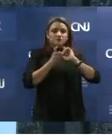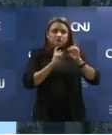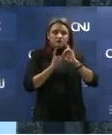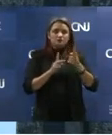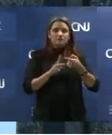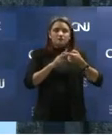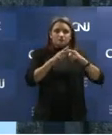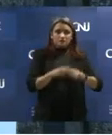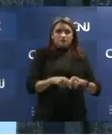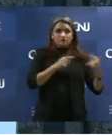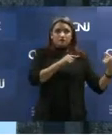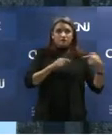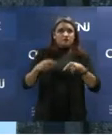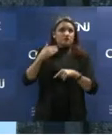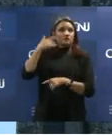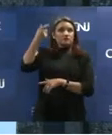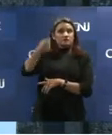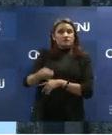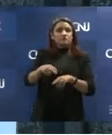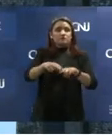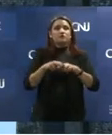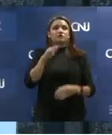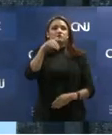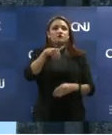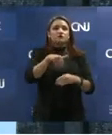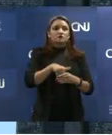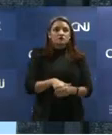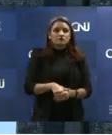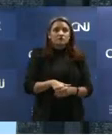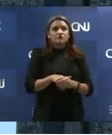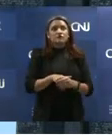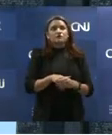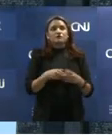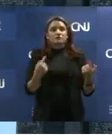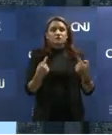nos termos do voto divergente do conselheiro Richard Pae Kim.